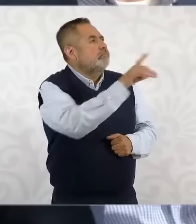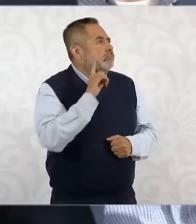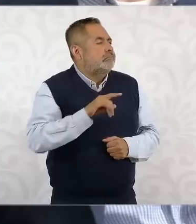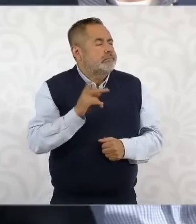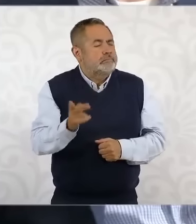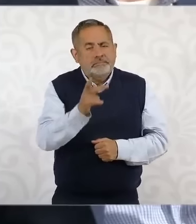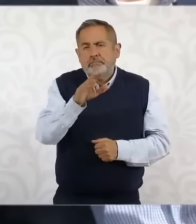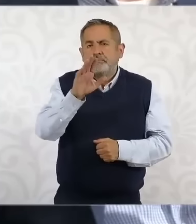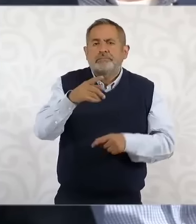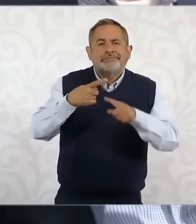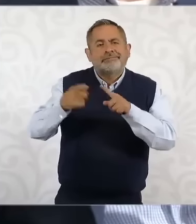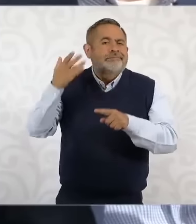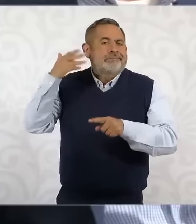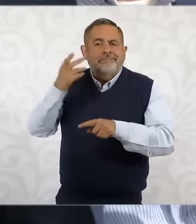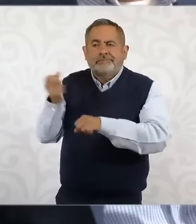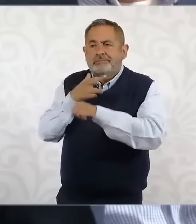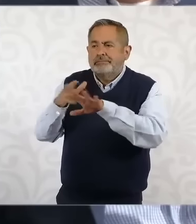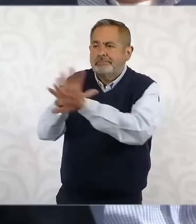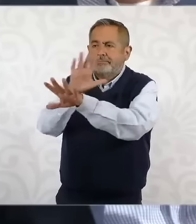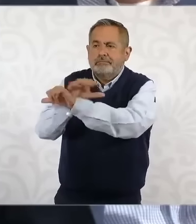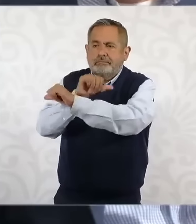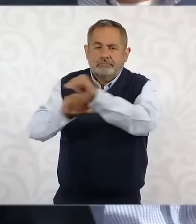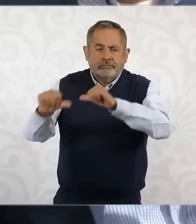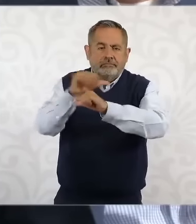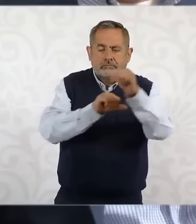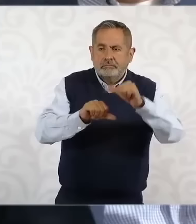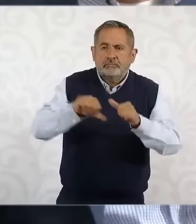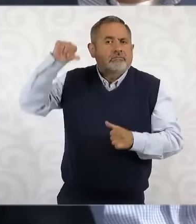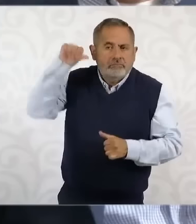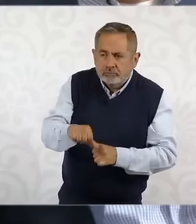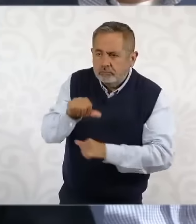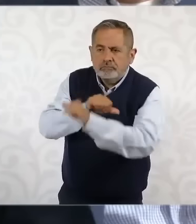las distintas secretarías, se menciona el relevo al momento de darse la noticia. En este caso,